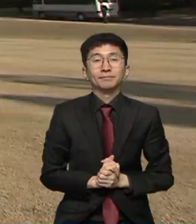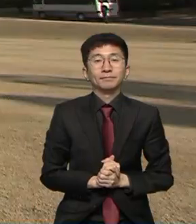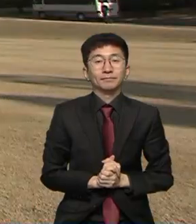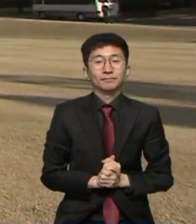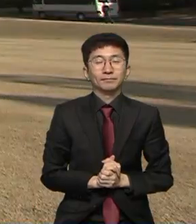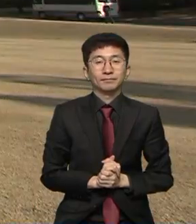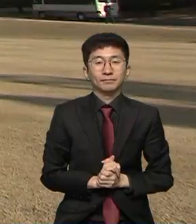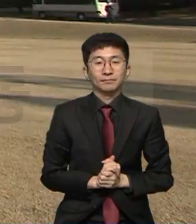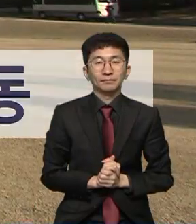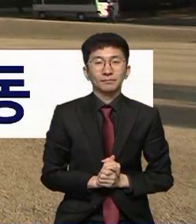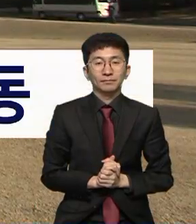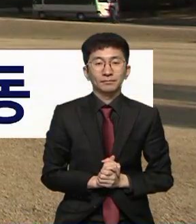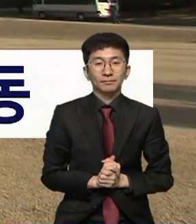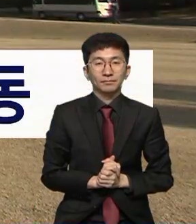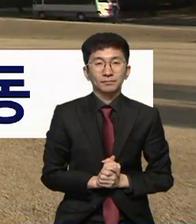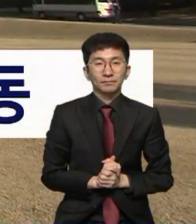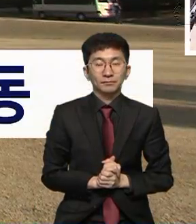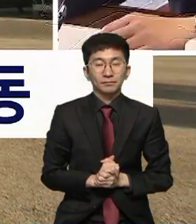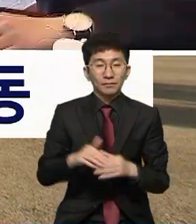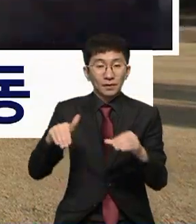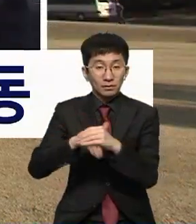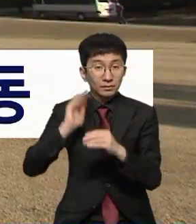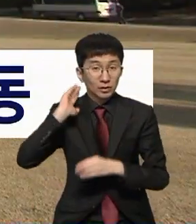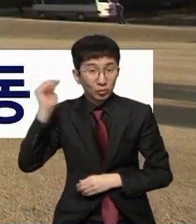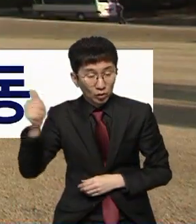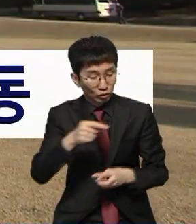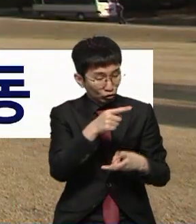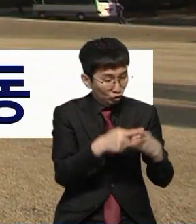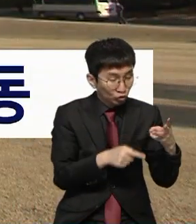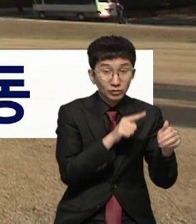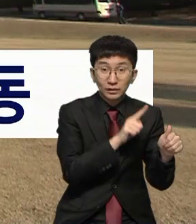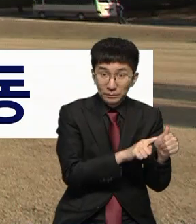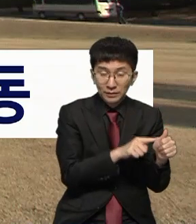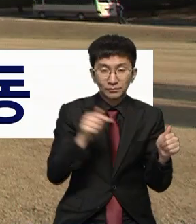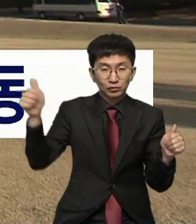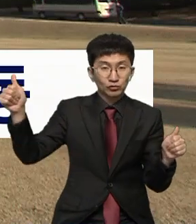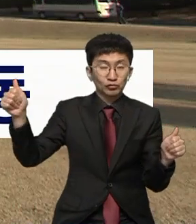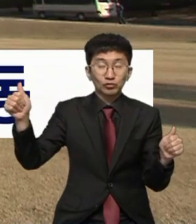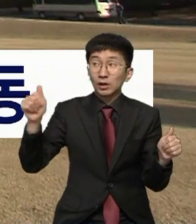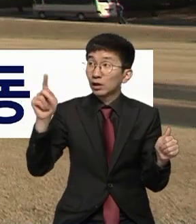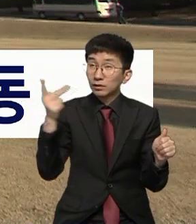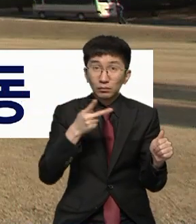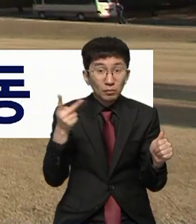(기자) 문재인 대통령과 윤석열 대통령 당선인은 내일 낮 12시 청와대에서 배석자